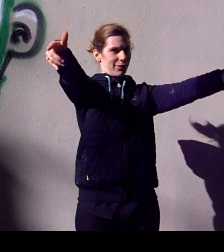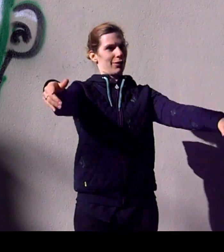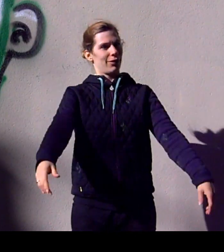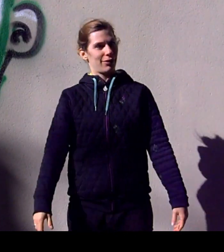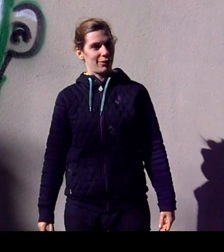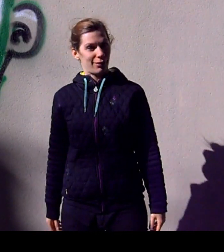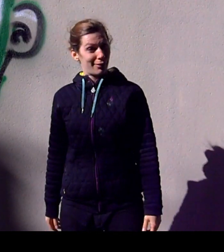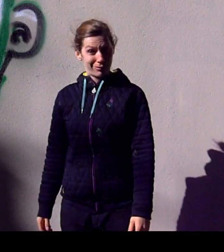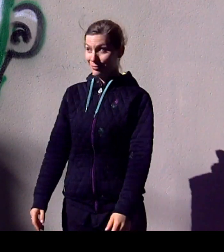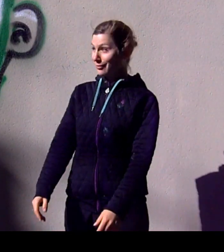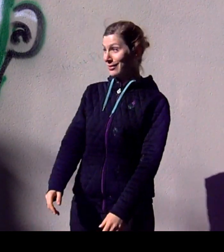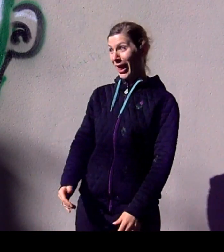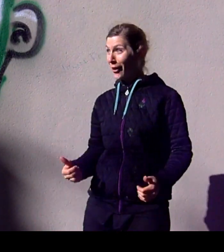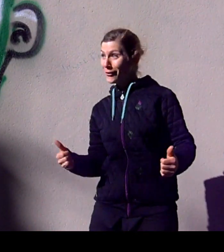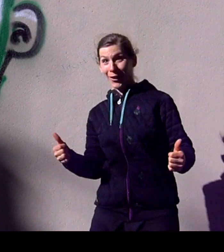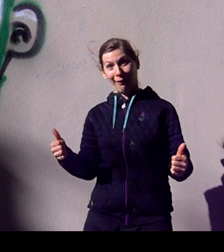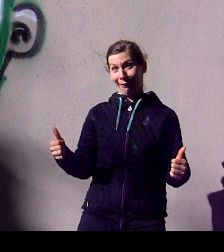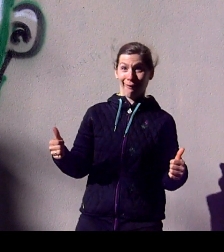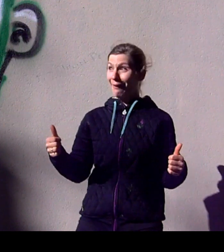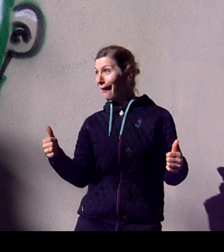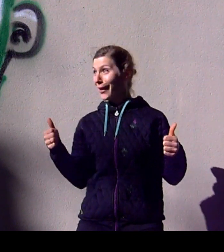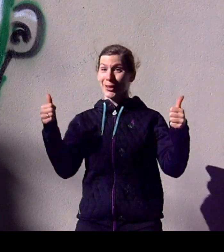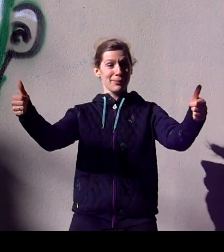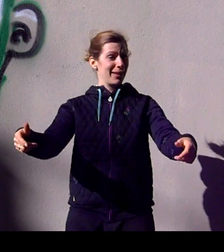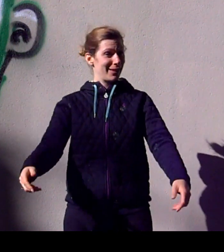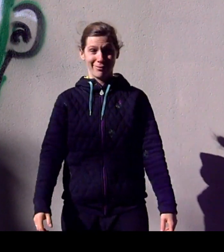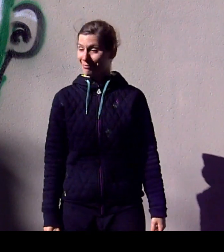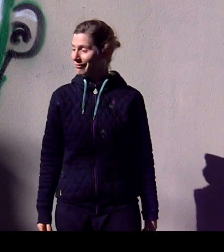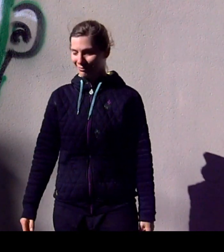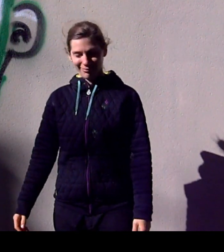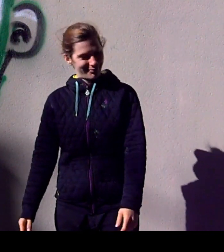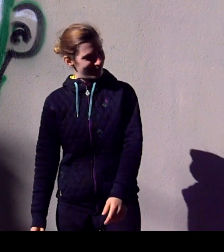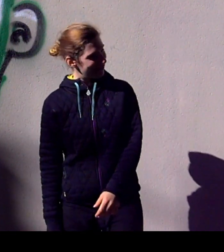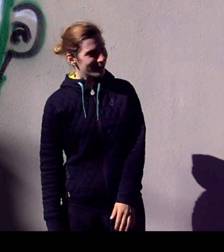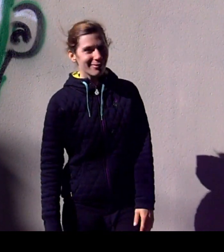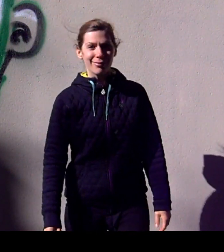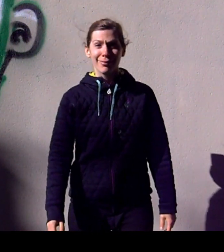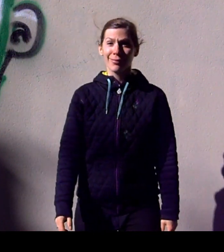Formidable